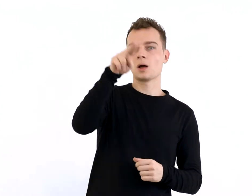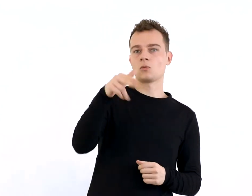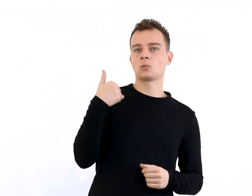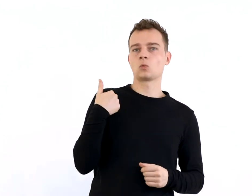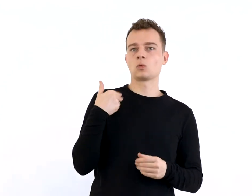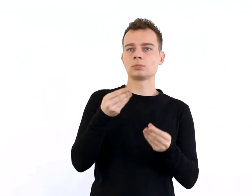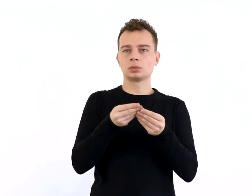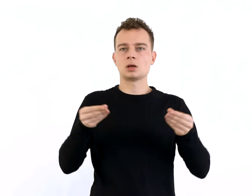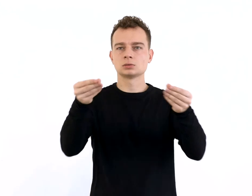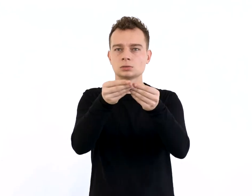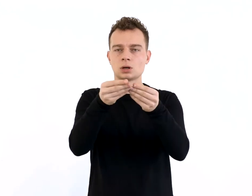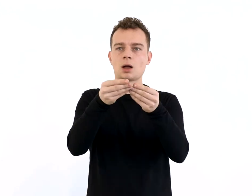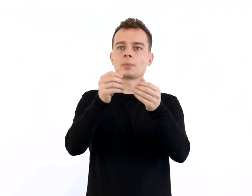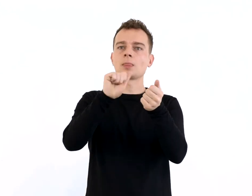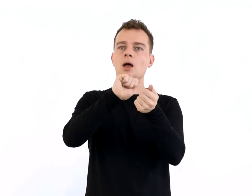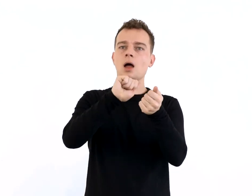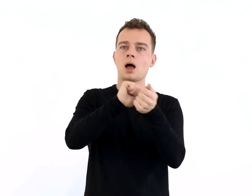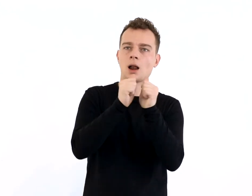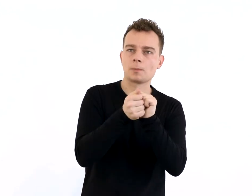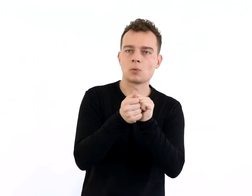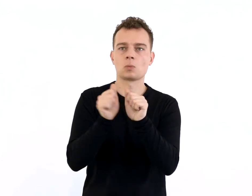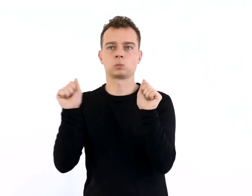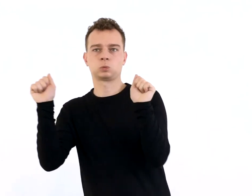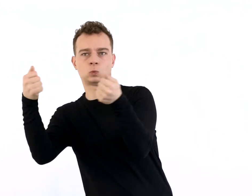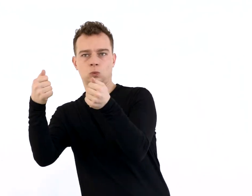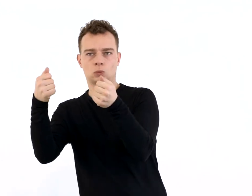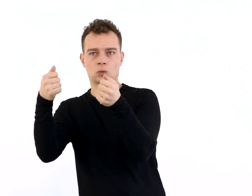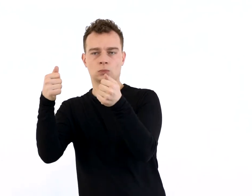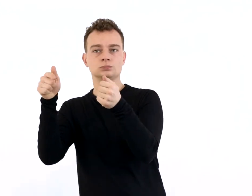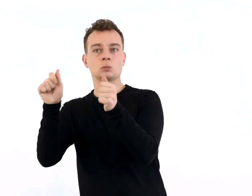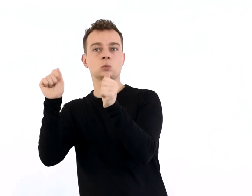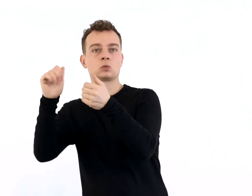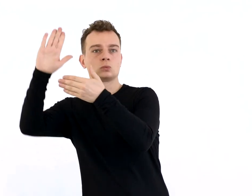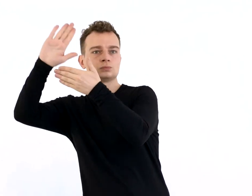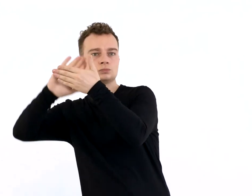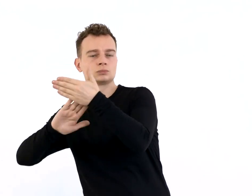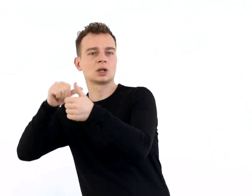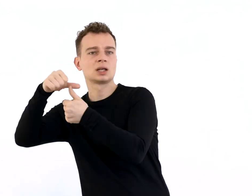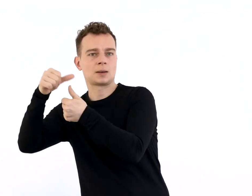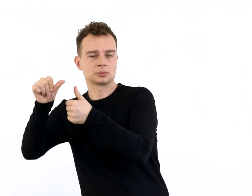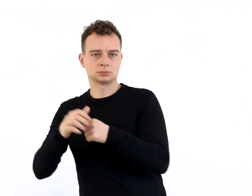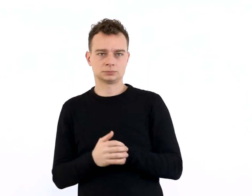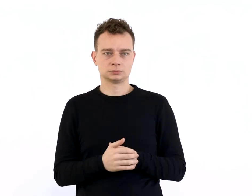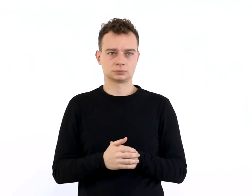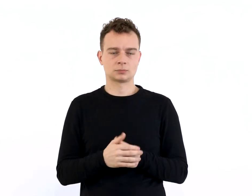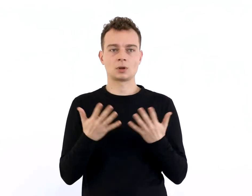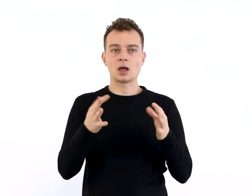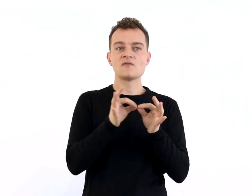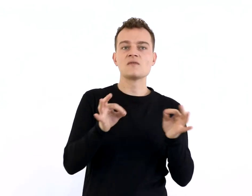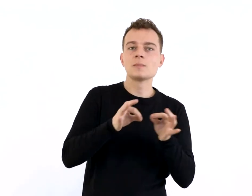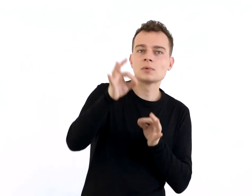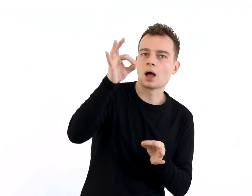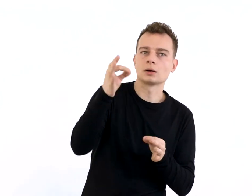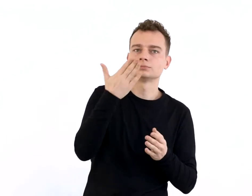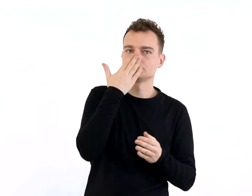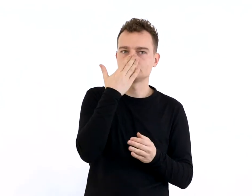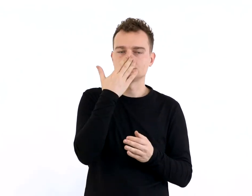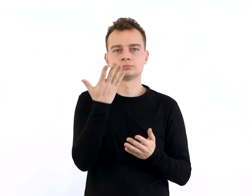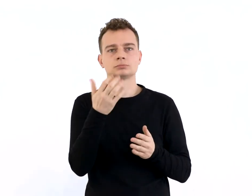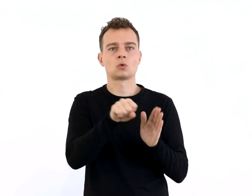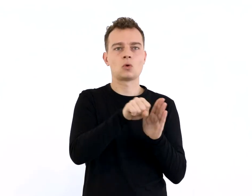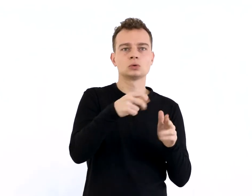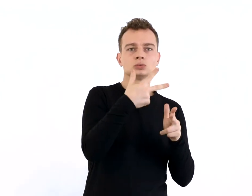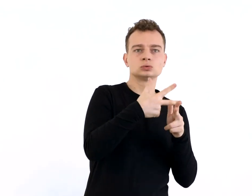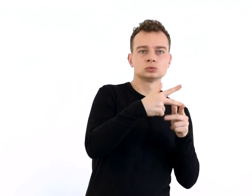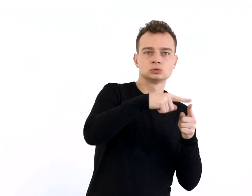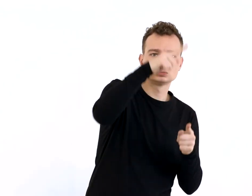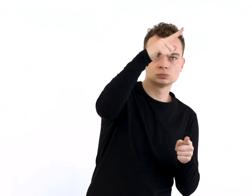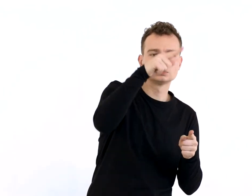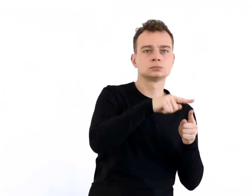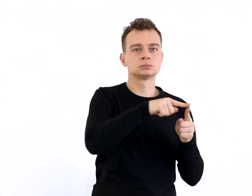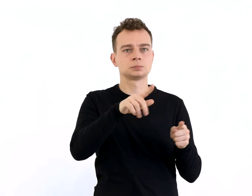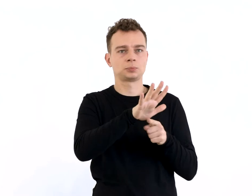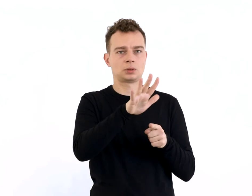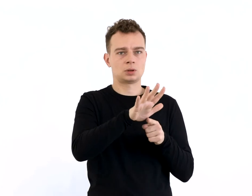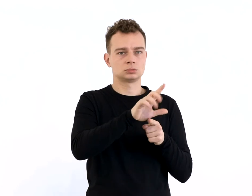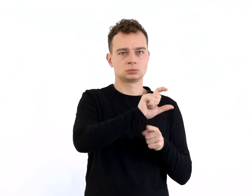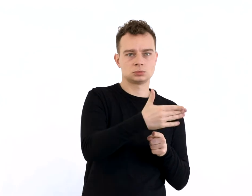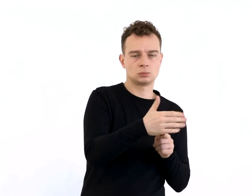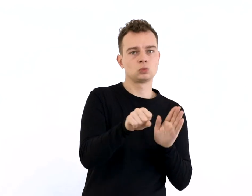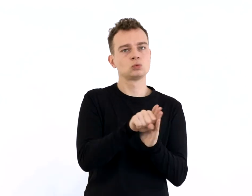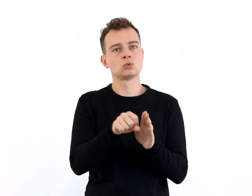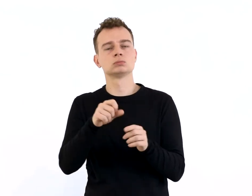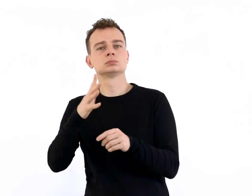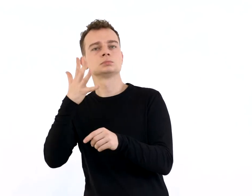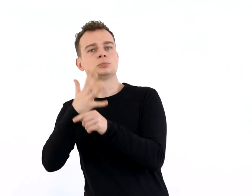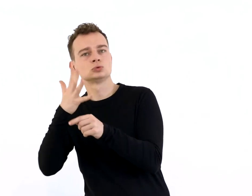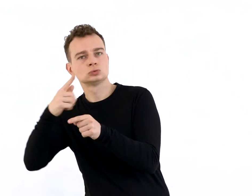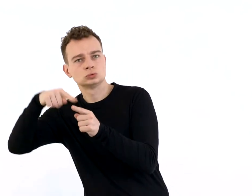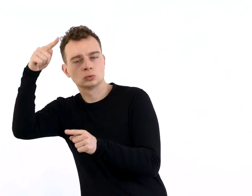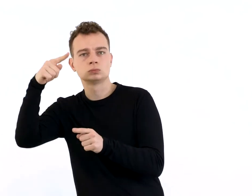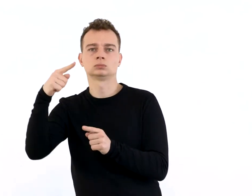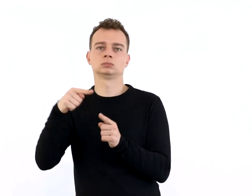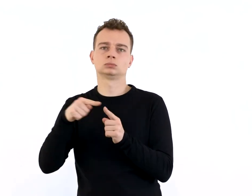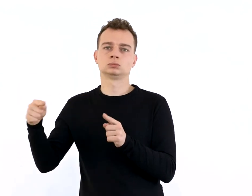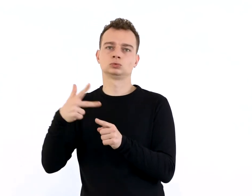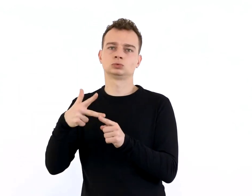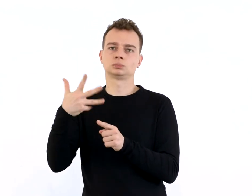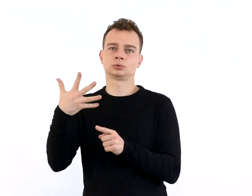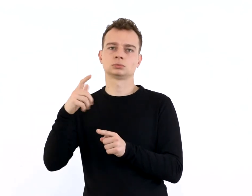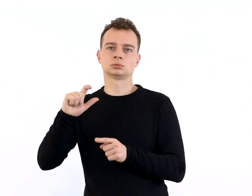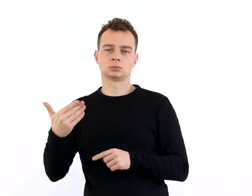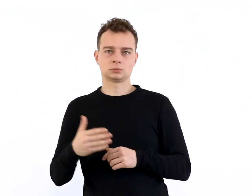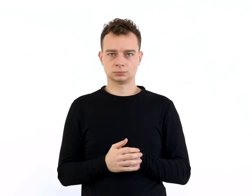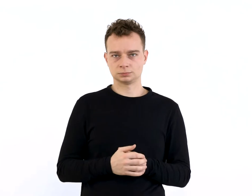Malowane były na deskach lub płótnie pokrytym gipsem o wymiarach od 30×15 do 50×35 cm.